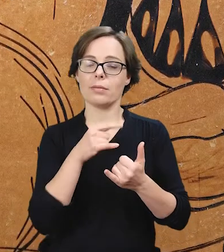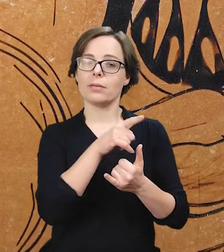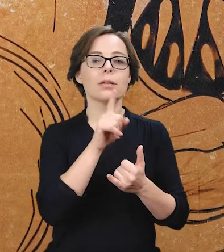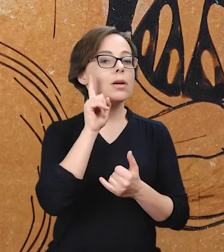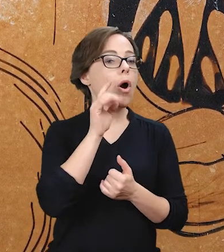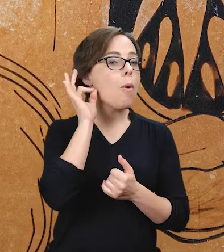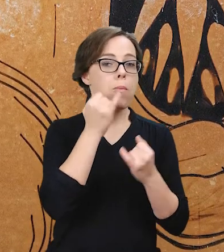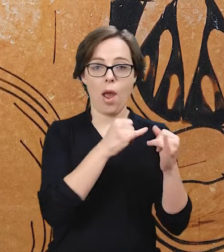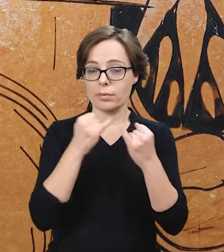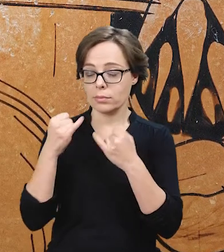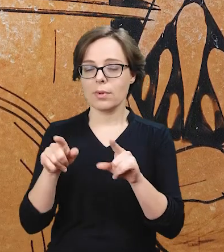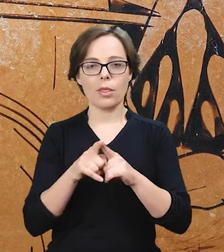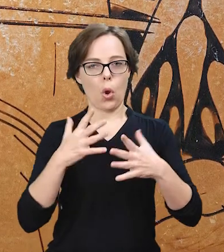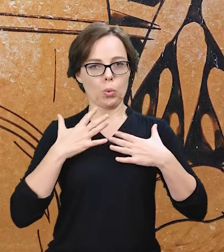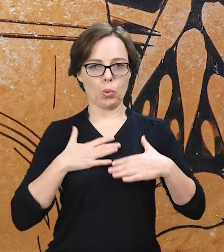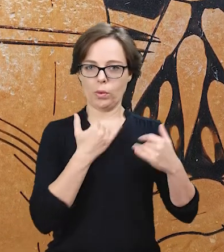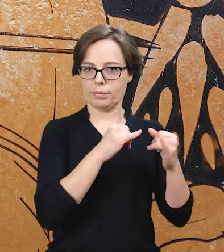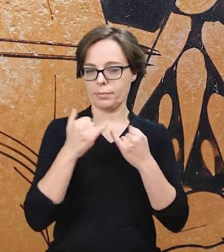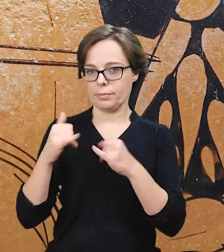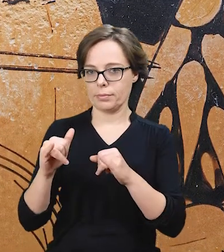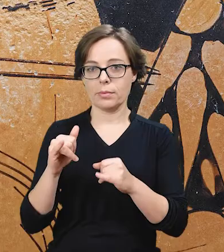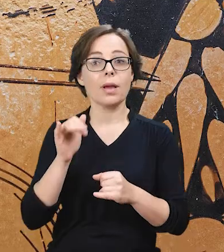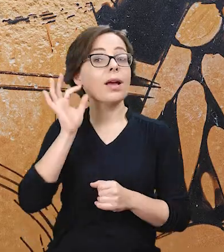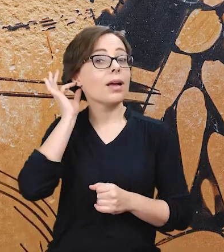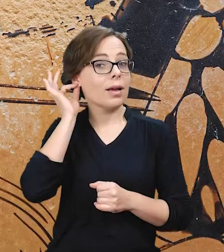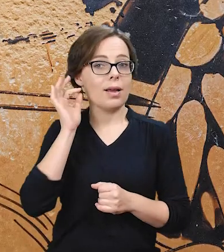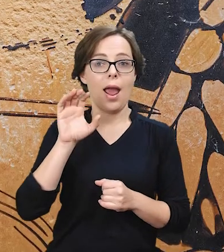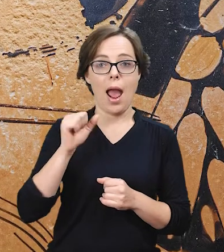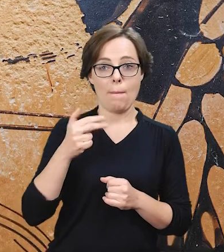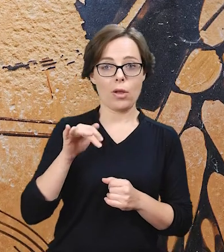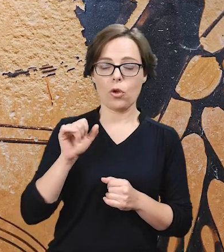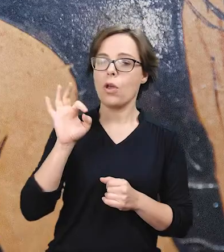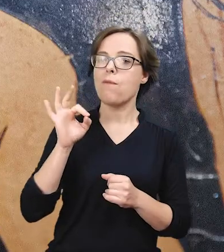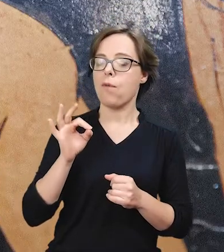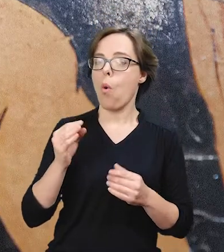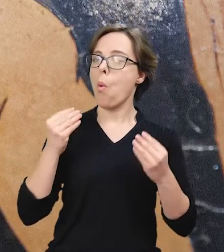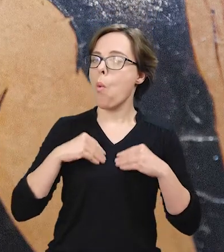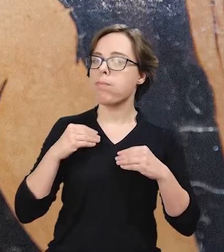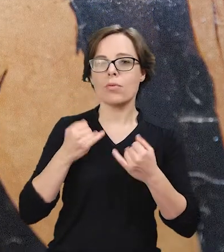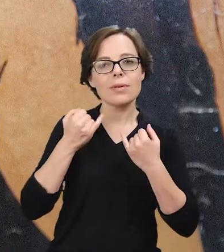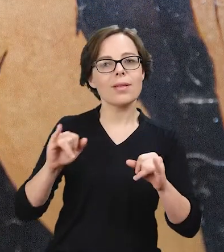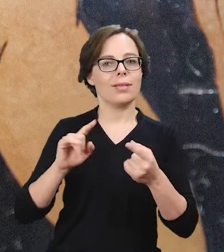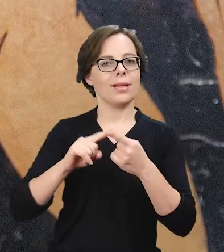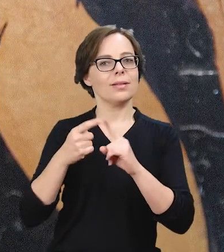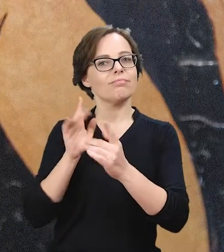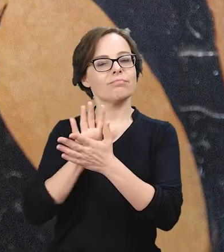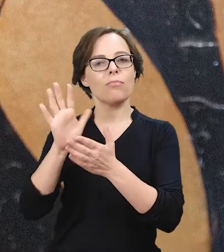Ubiór Amazonki, przez to kobiety, był w stylu orientalnym